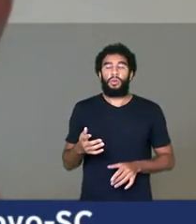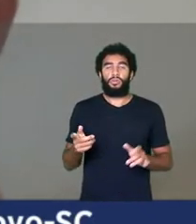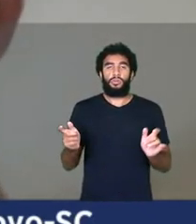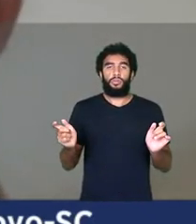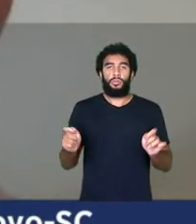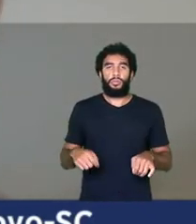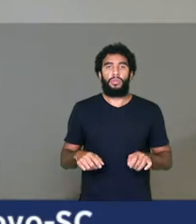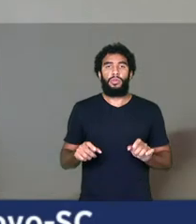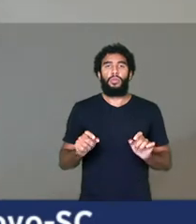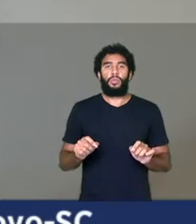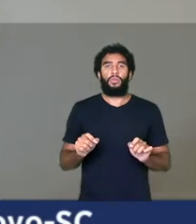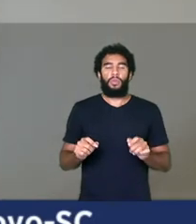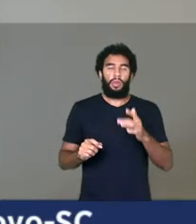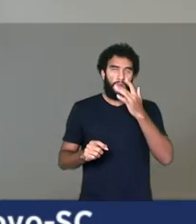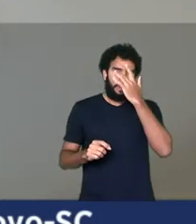O QUE DEFINE QUANTOS CASSINOS